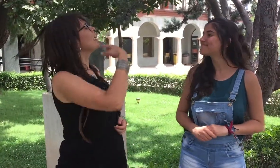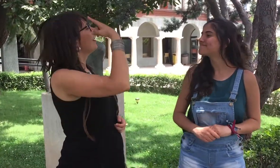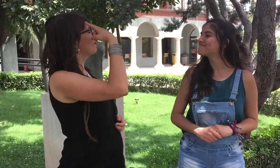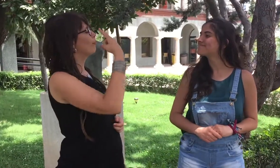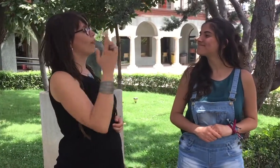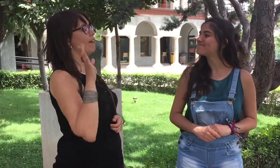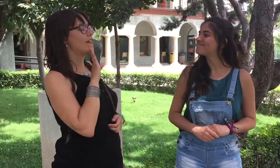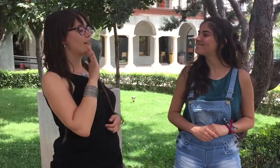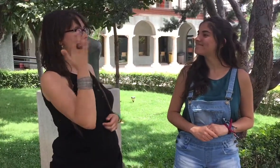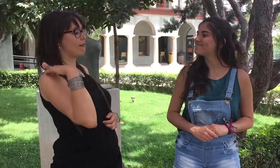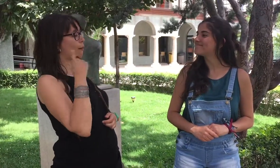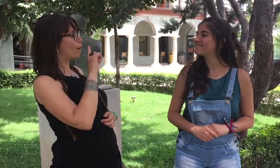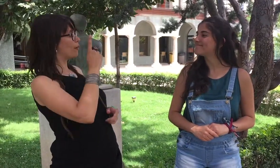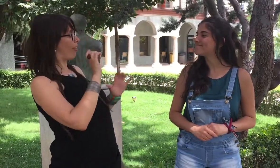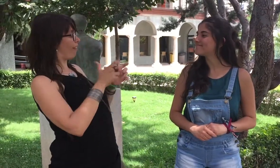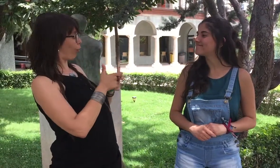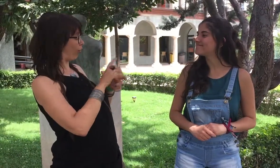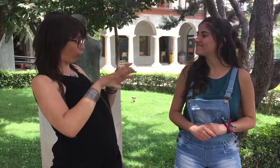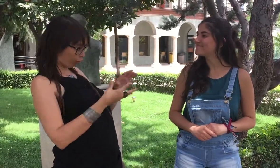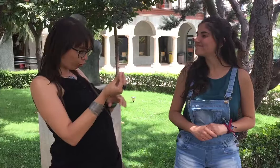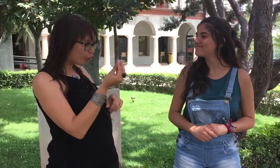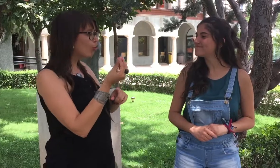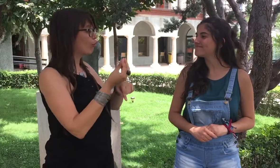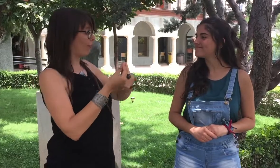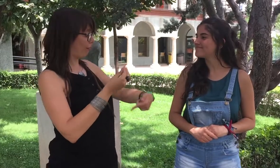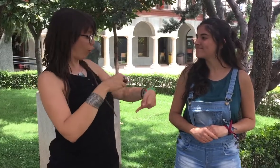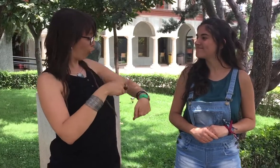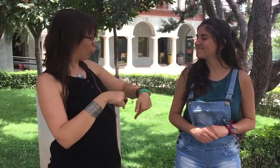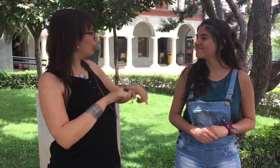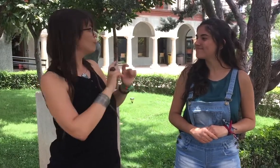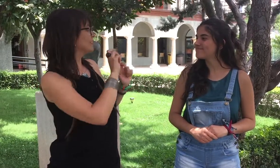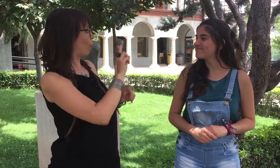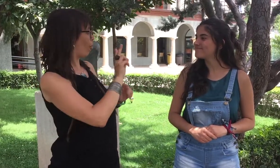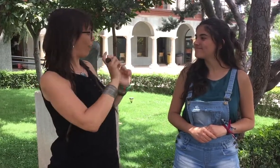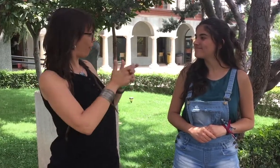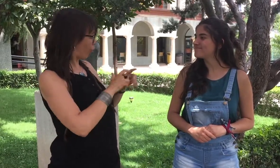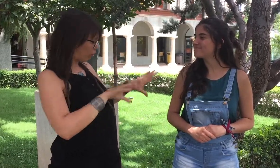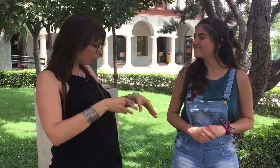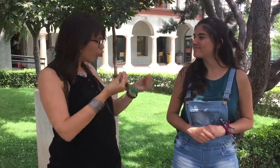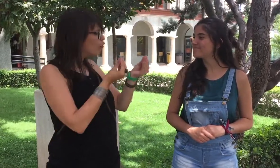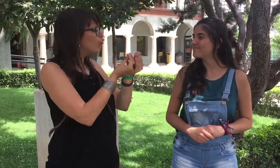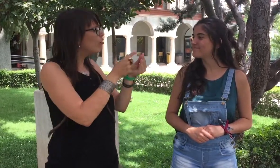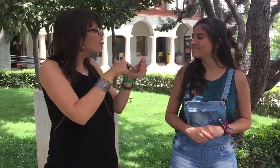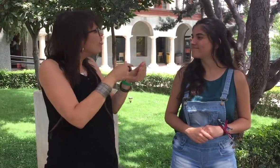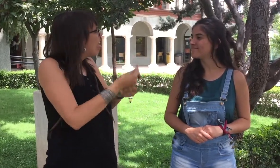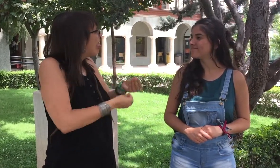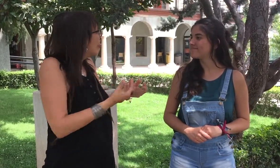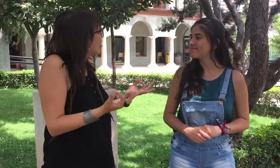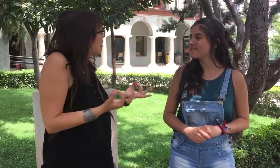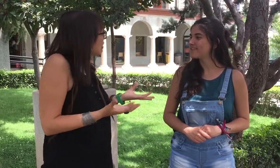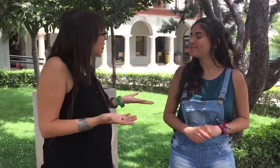¿Qué ocurrirá con la documentación generada en la primera y hoy, en la segunda reunión?